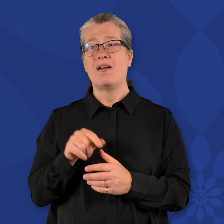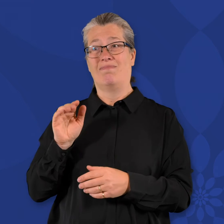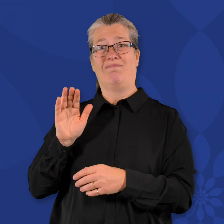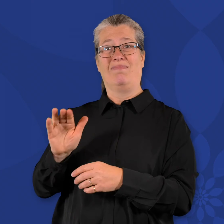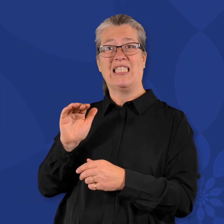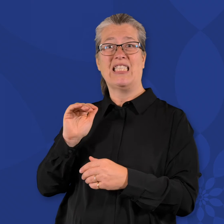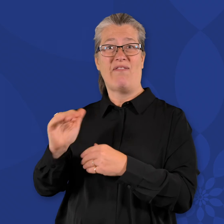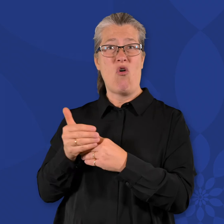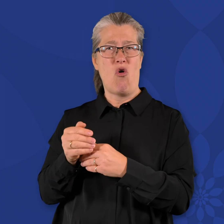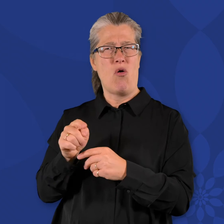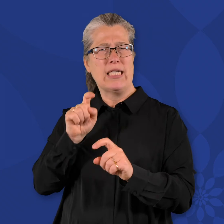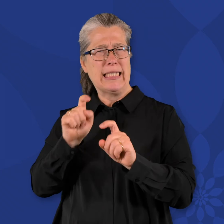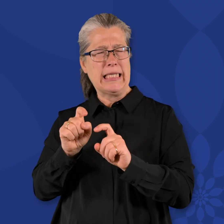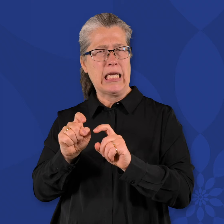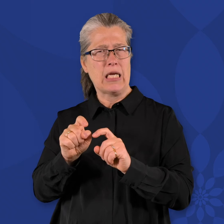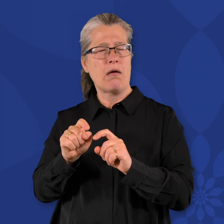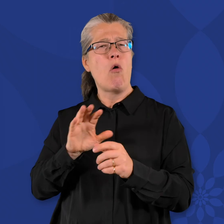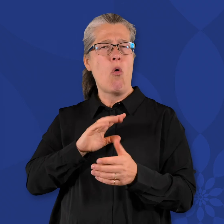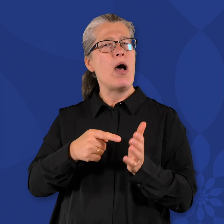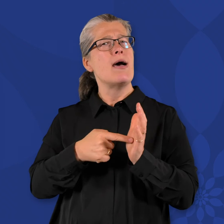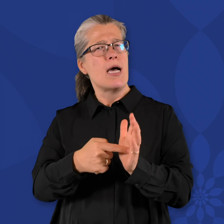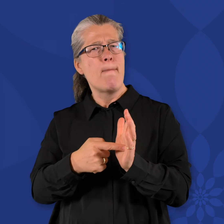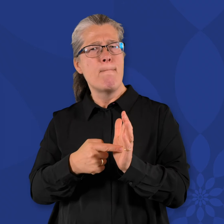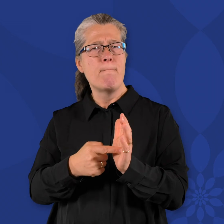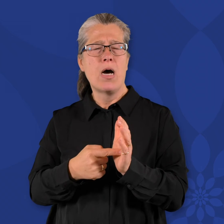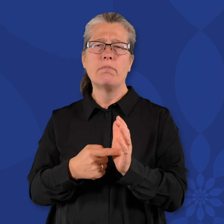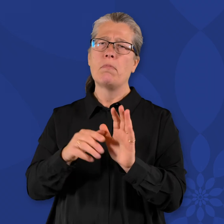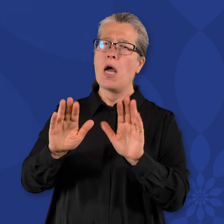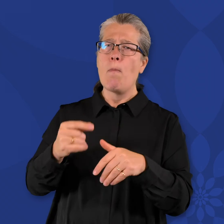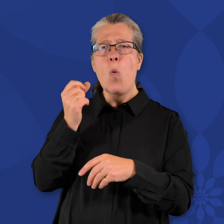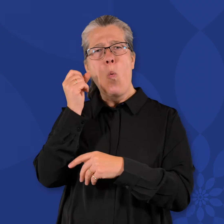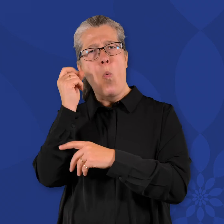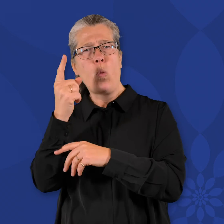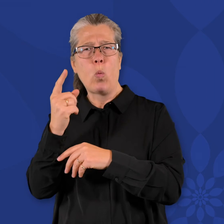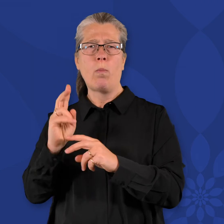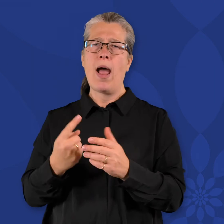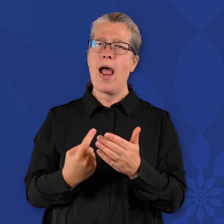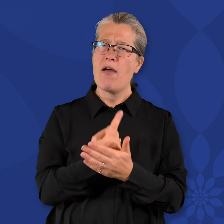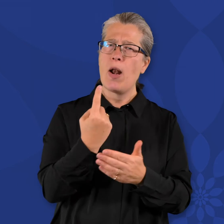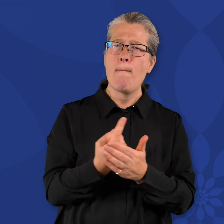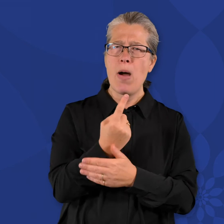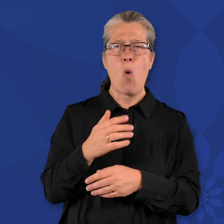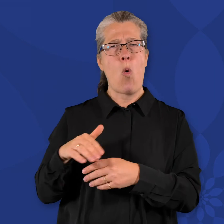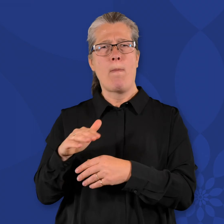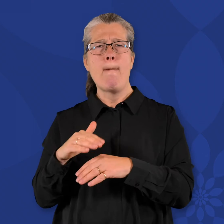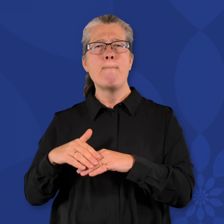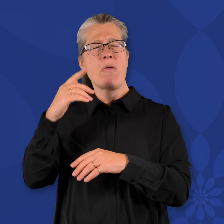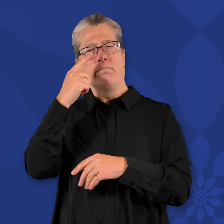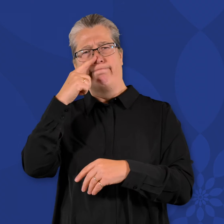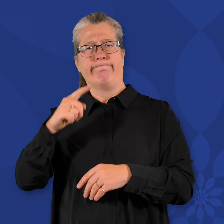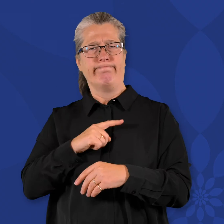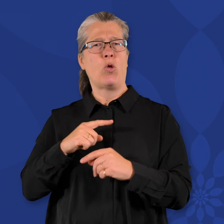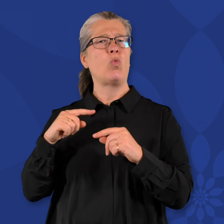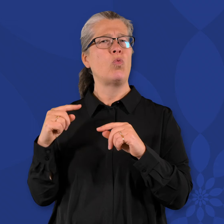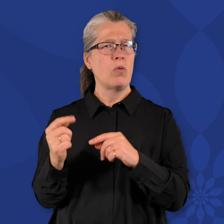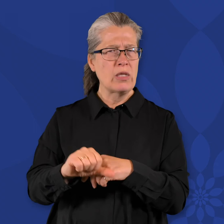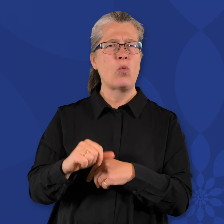I de kritiska svaren upplevs till exempel att kultur- och evenemangsbranschen har hamnat i -